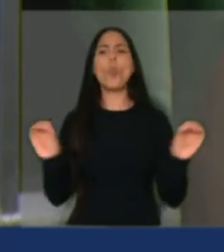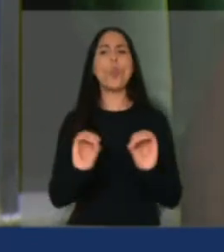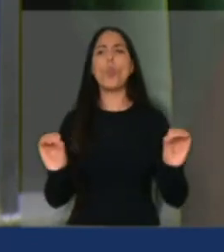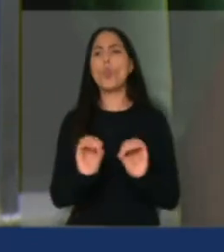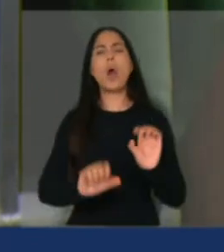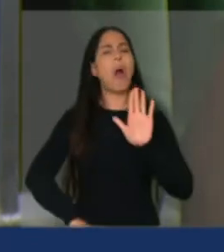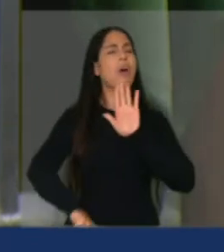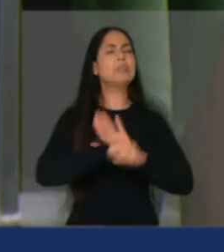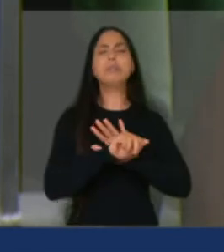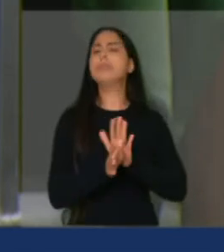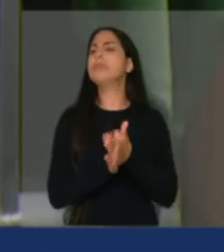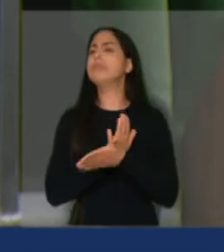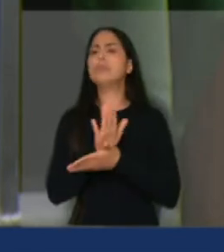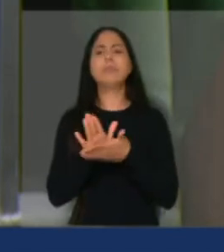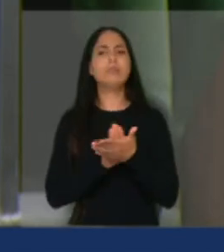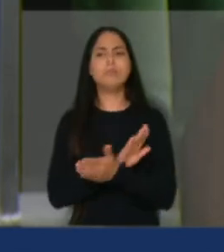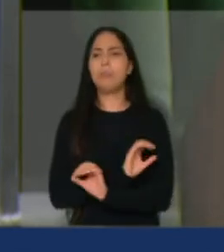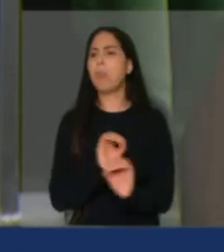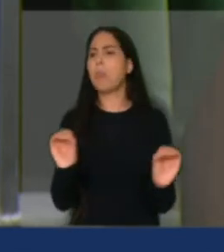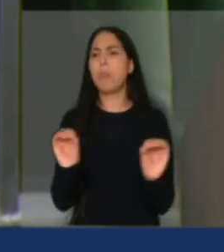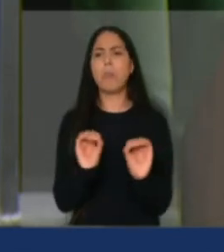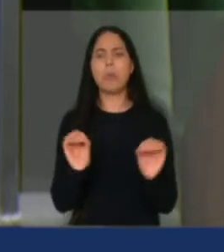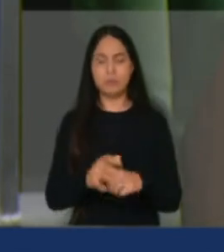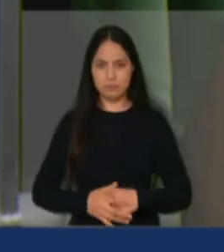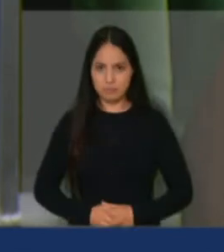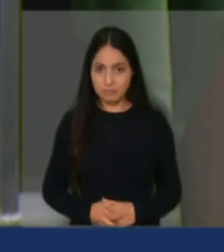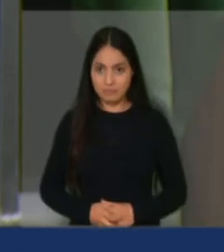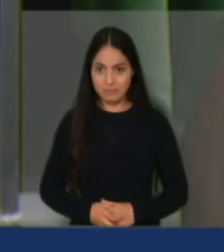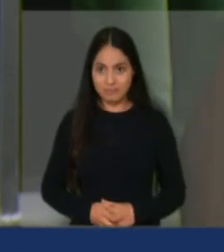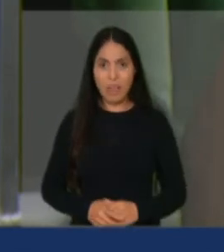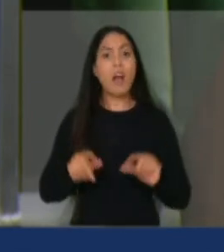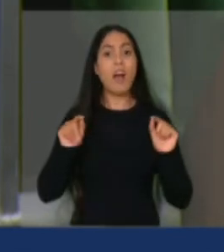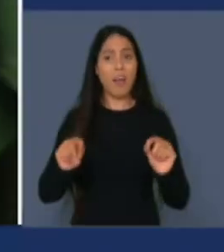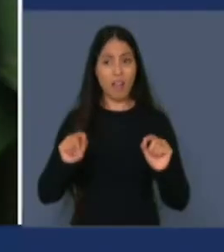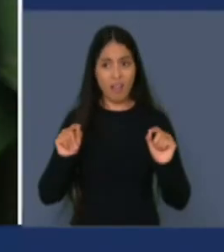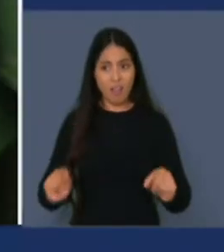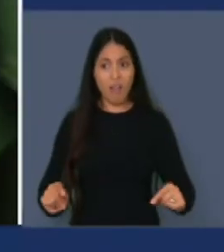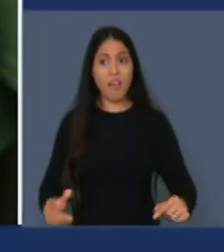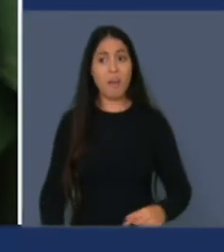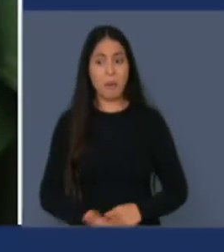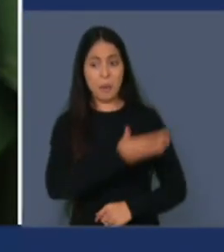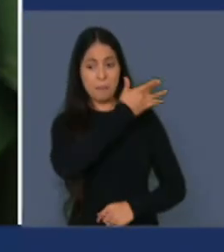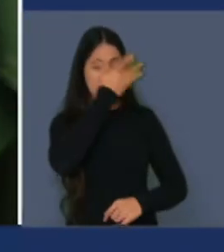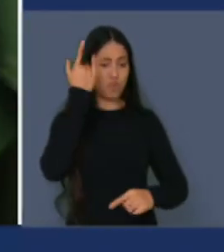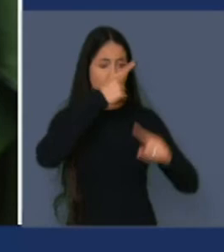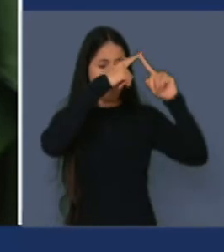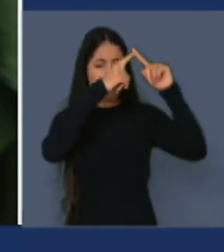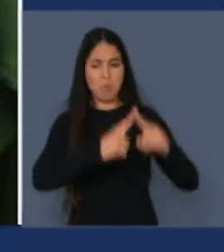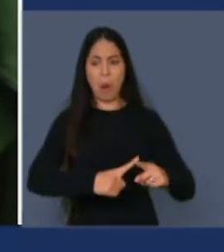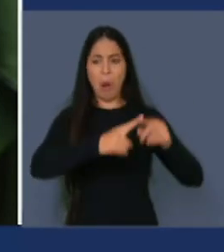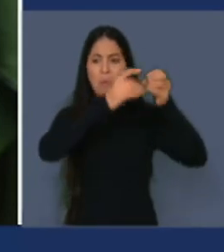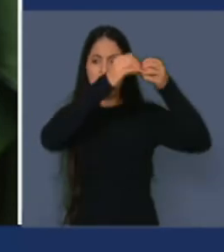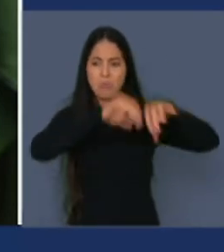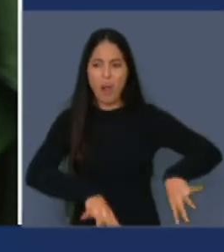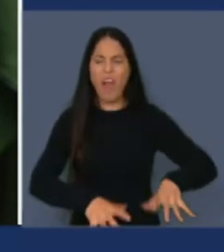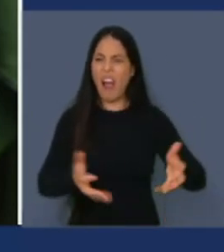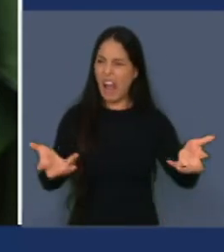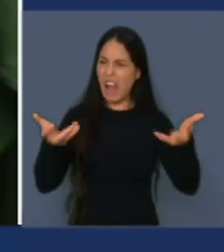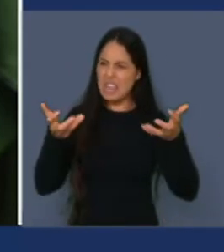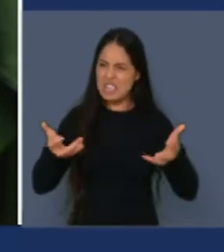ALGUM CRIME ELEITORAL PRATICADO NAS URNAS ELETRÔ NICAS, ISSO É PALAVRA DE DERROTADO, QUER COLOCAR VOTO IMPRESSO PARA JUSTIFICAR ESTE GOLPE FRACASSADO, DE UM